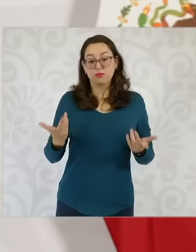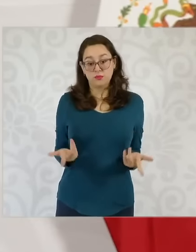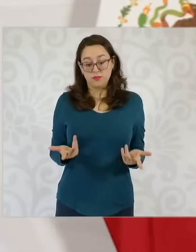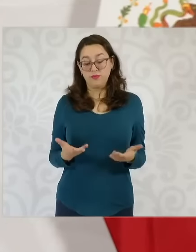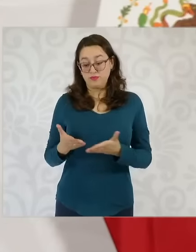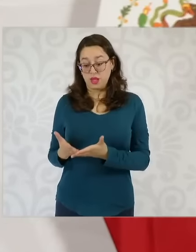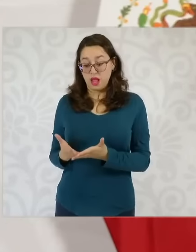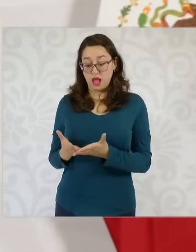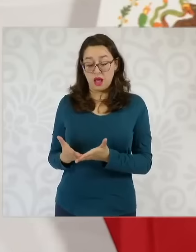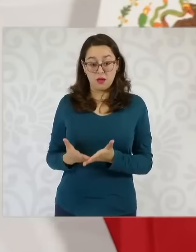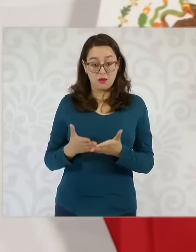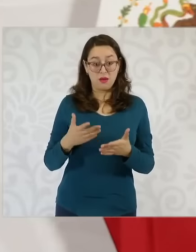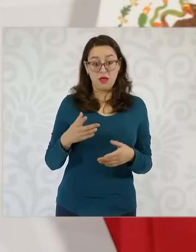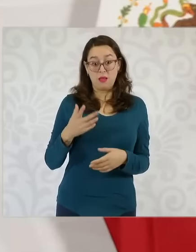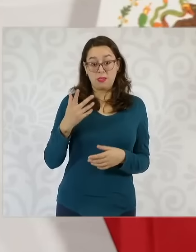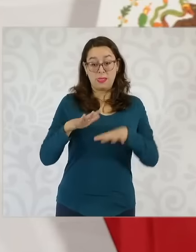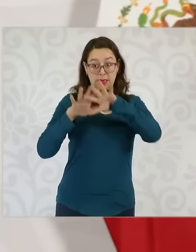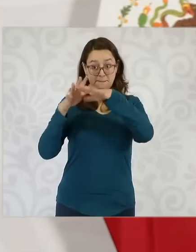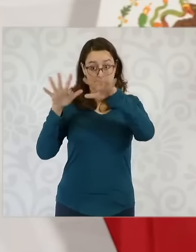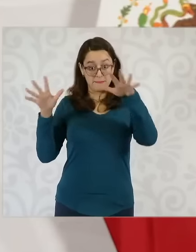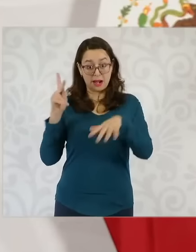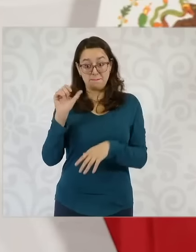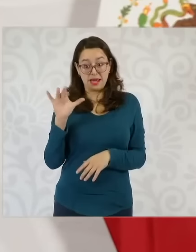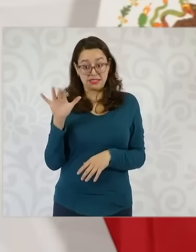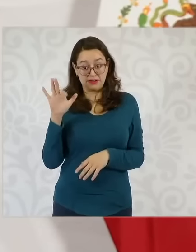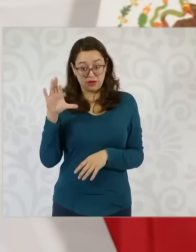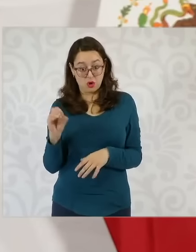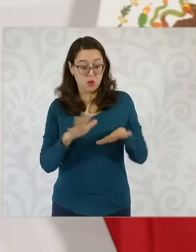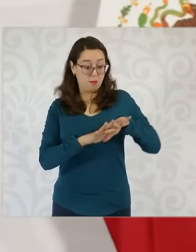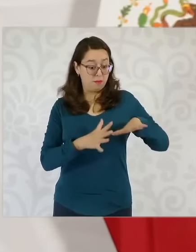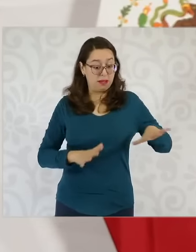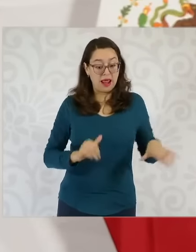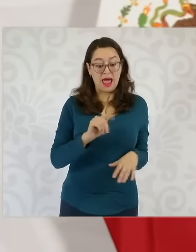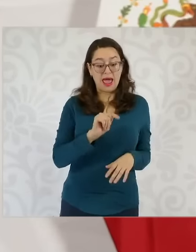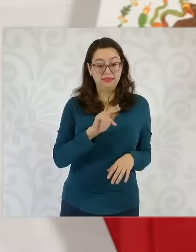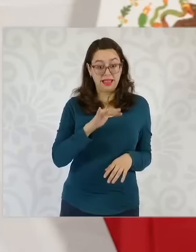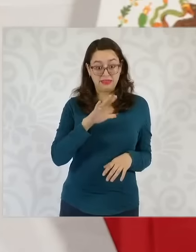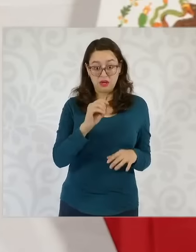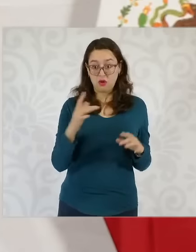del mundo a través de los dos océanos el Oéano Pacífico y el Oéano Atlántico todo este sistema